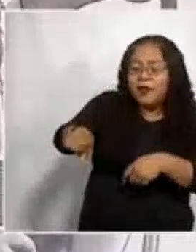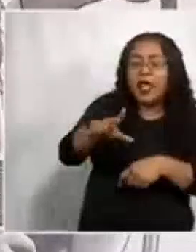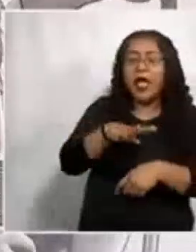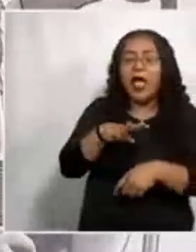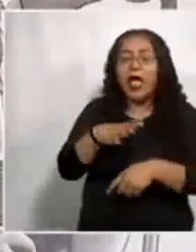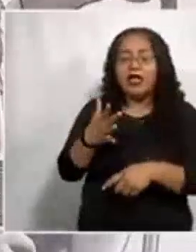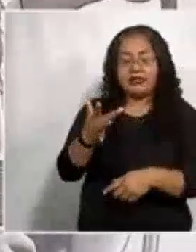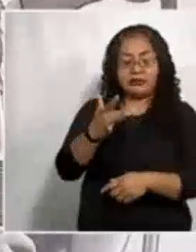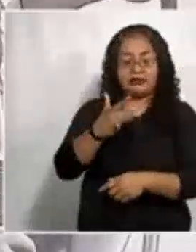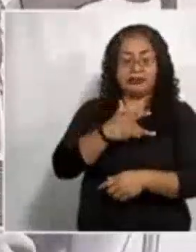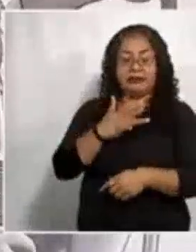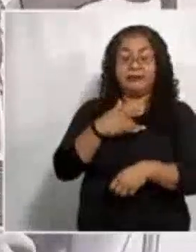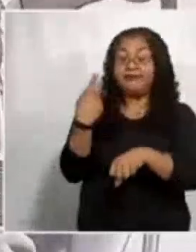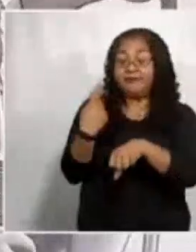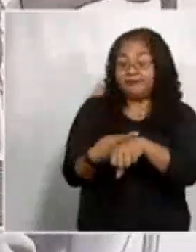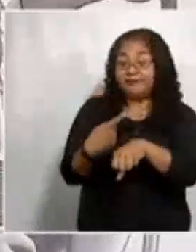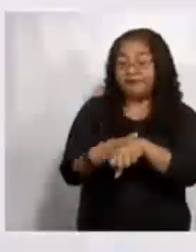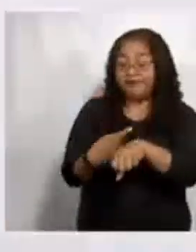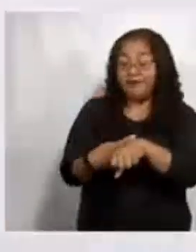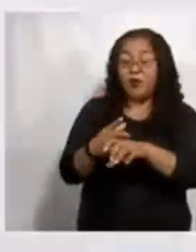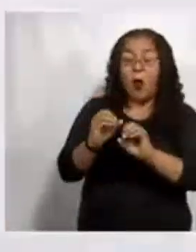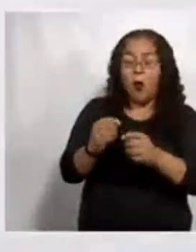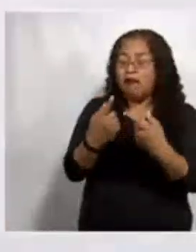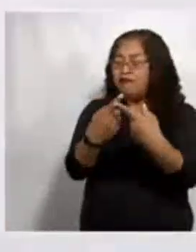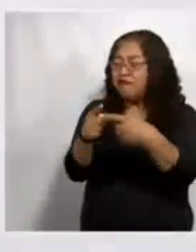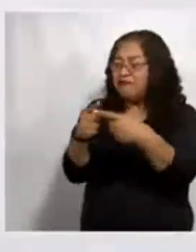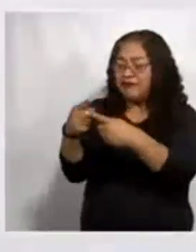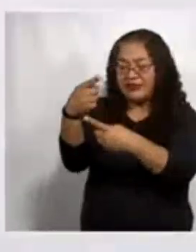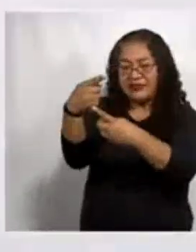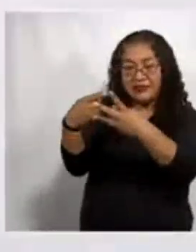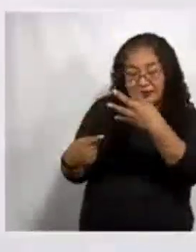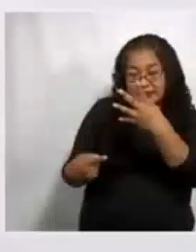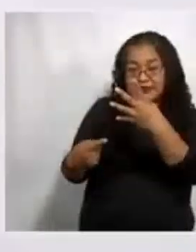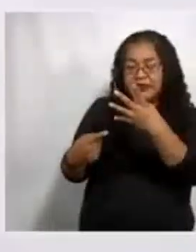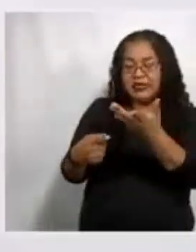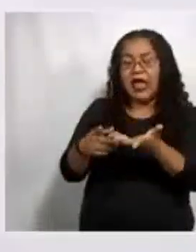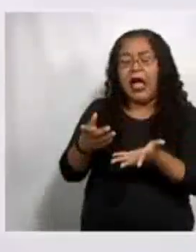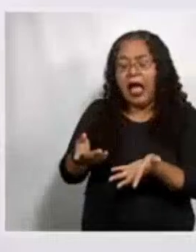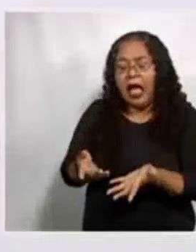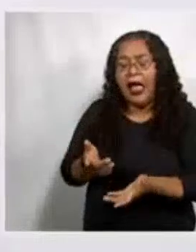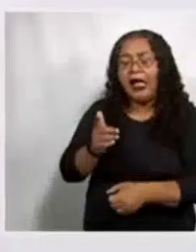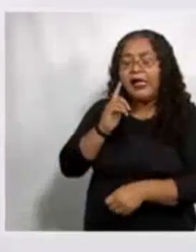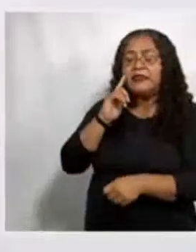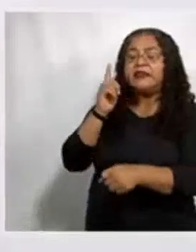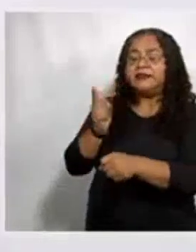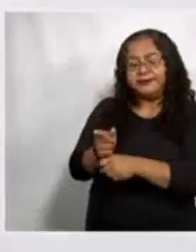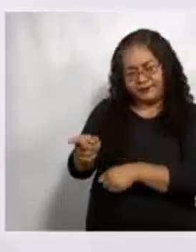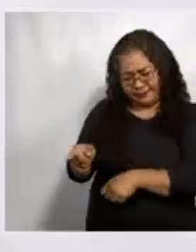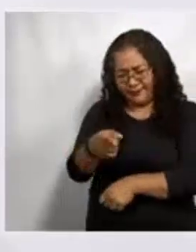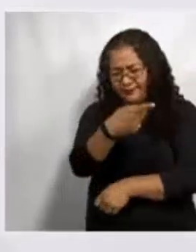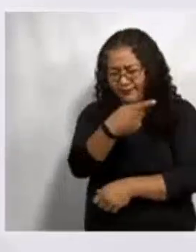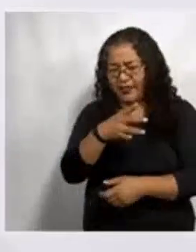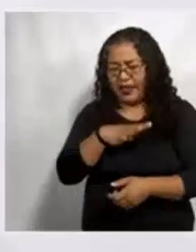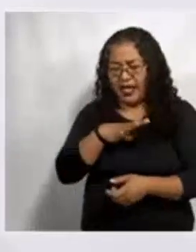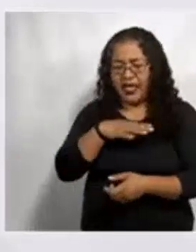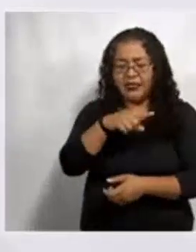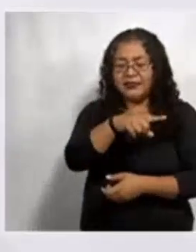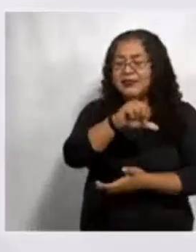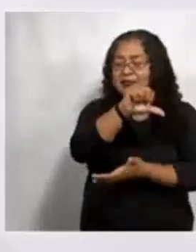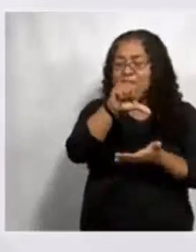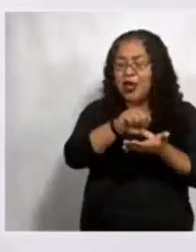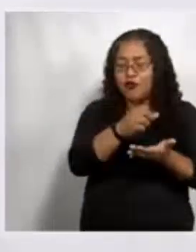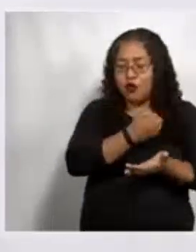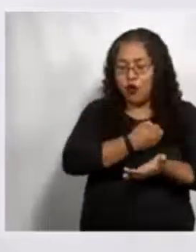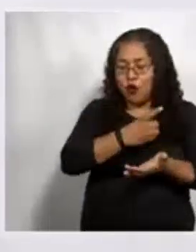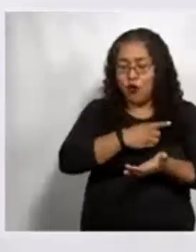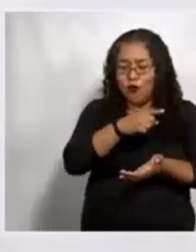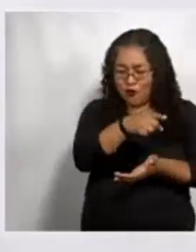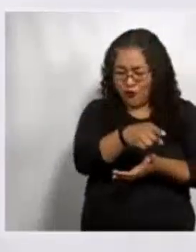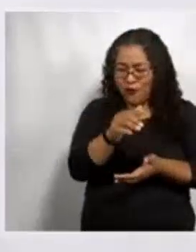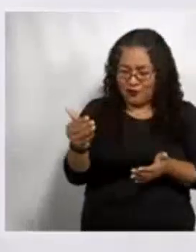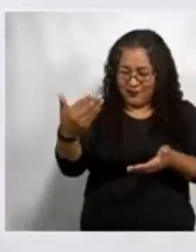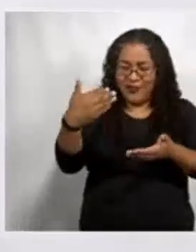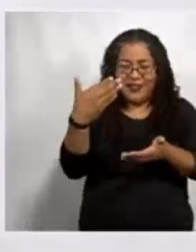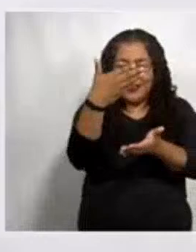corazón o alguna otra circunstancia y los orientan a los centros de salud o a los hospitales incluso.